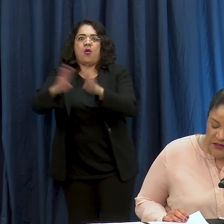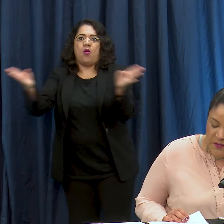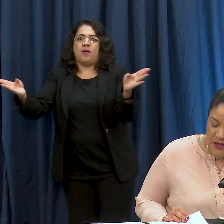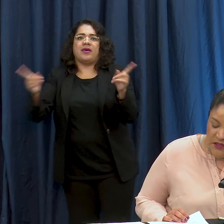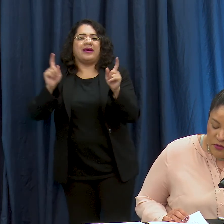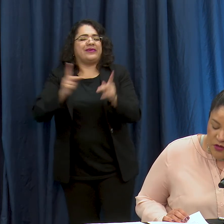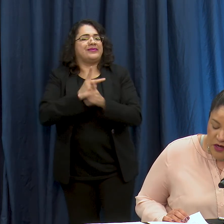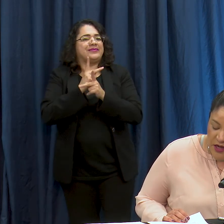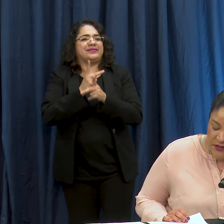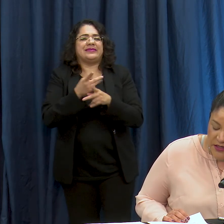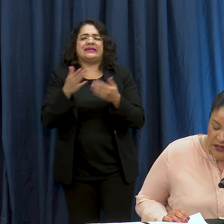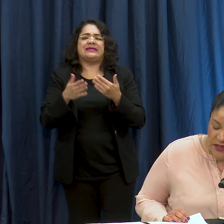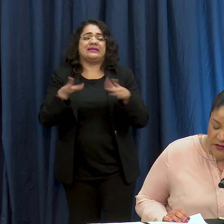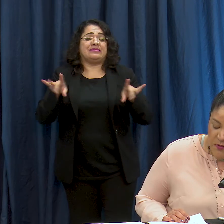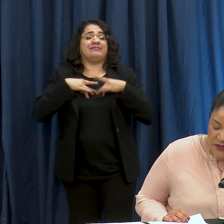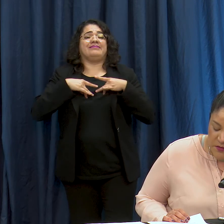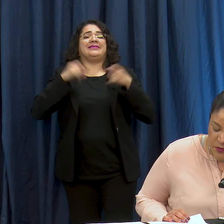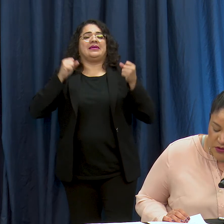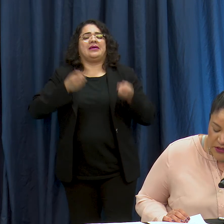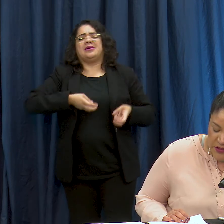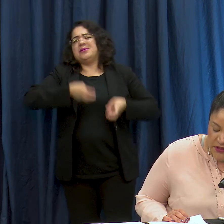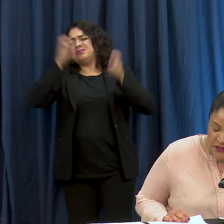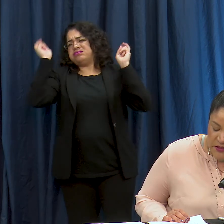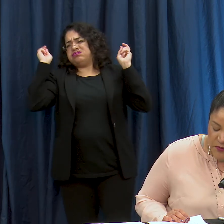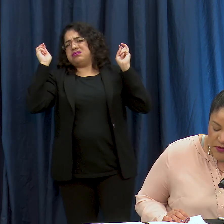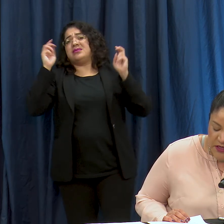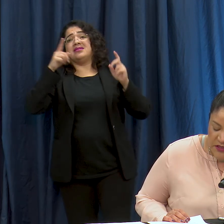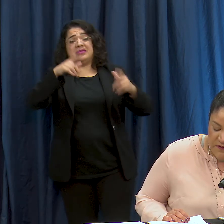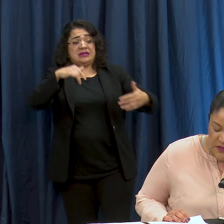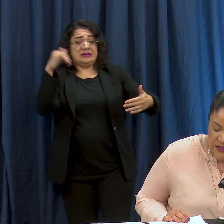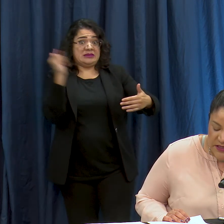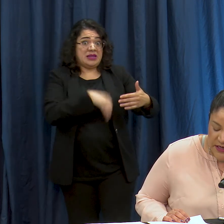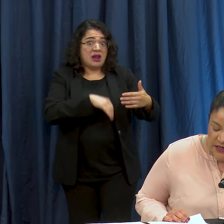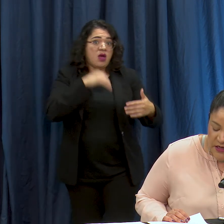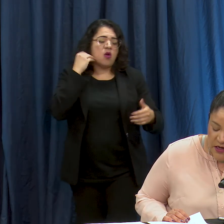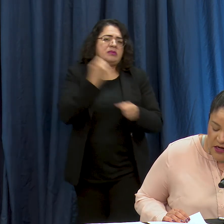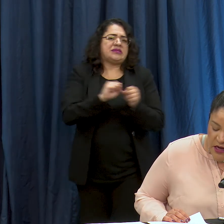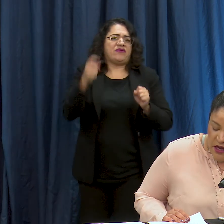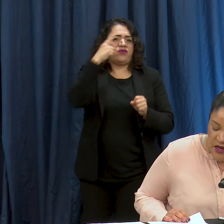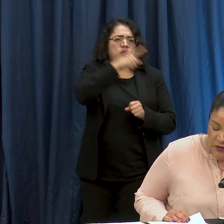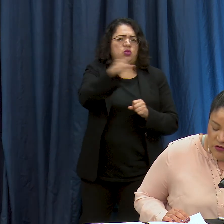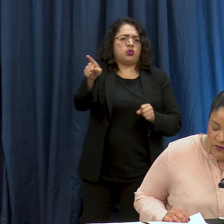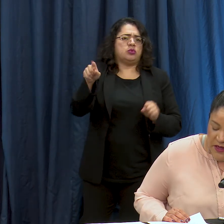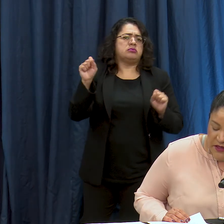say más seguro en casa es lo más importantes PS vita salir algunos viajes